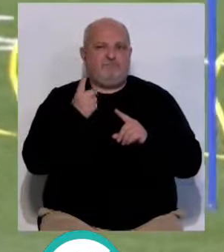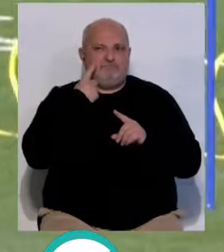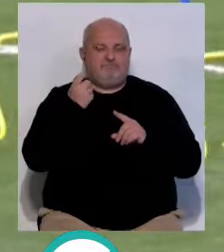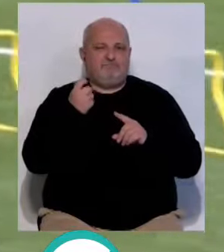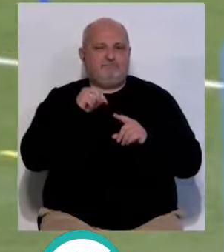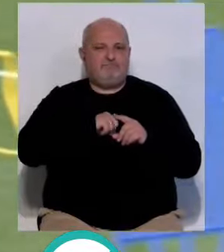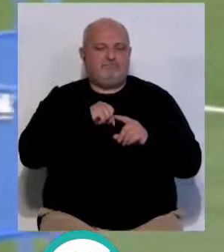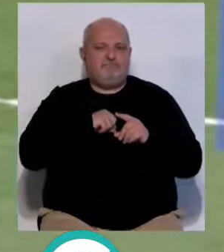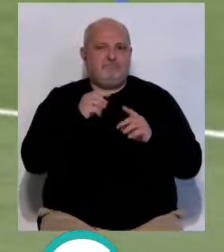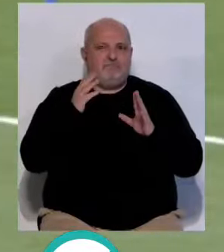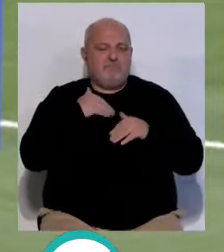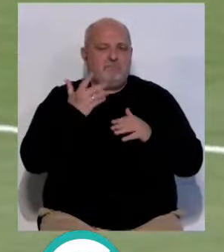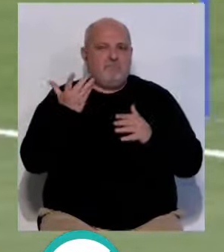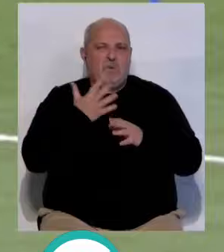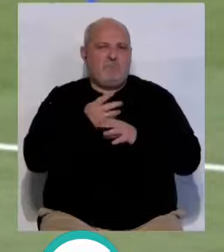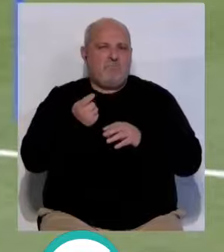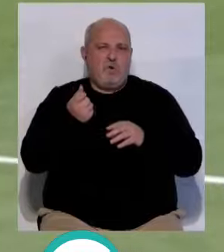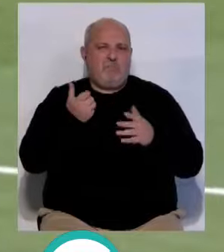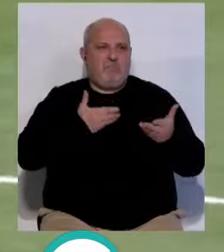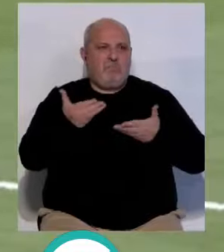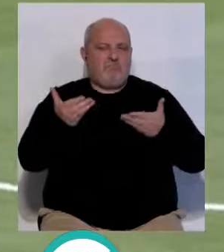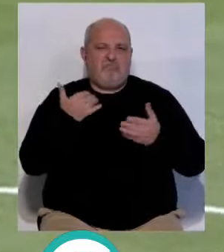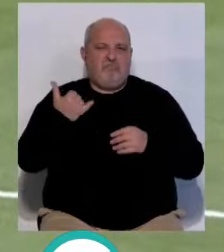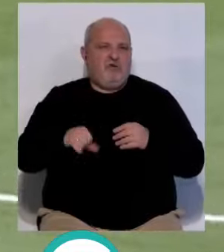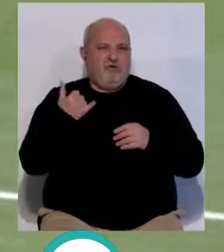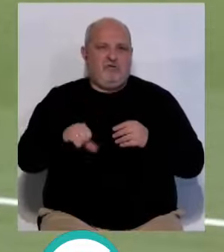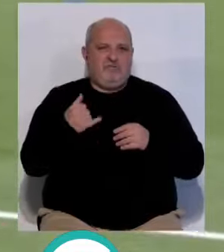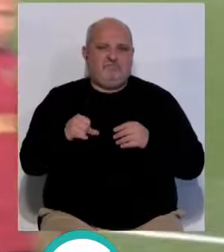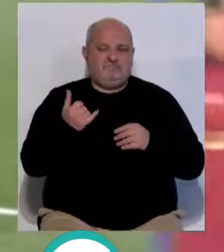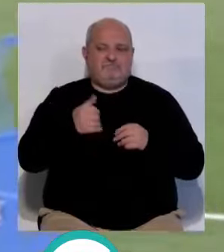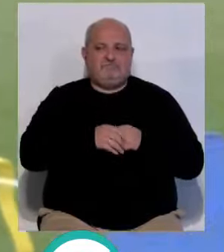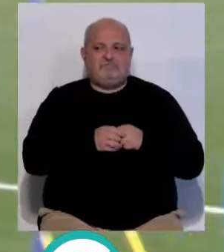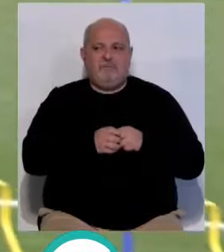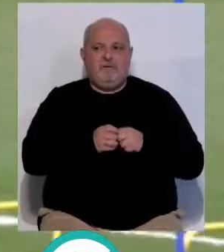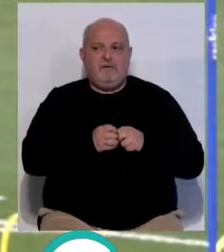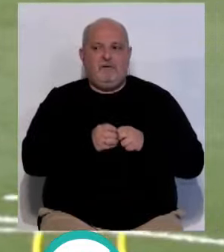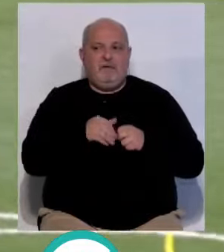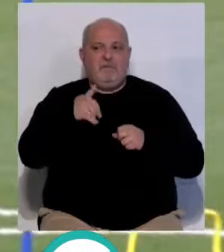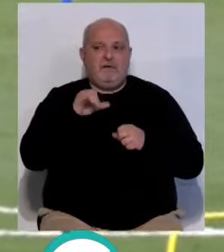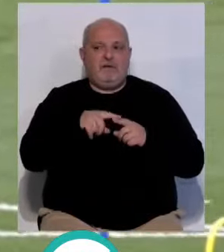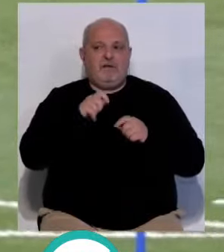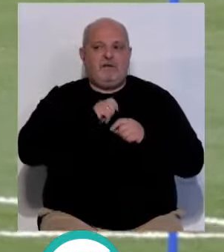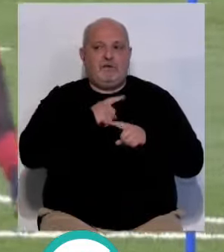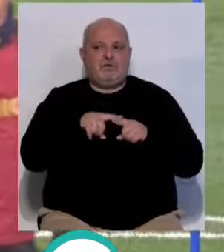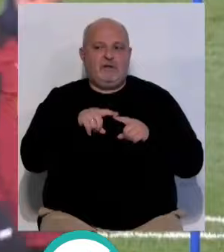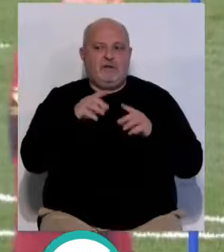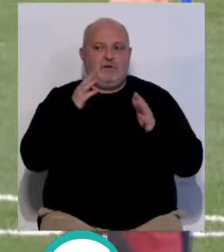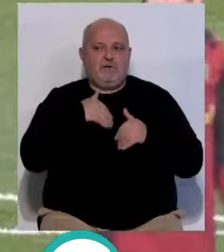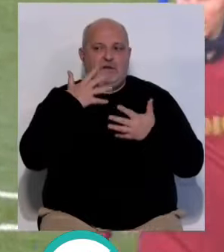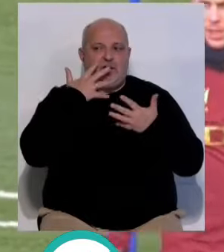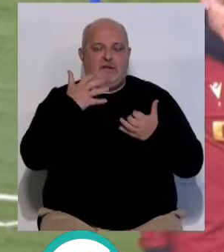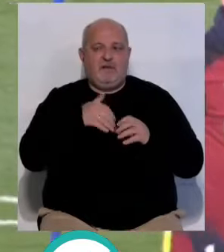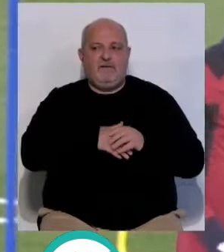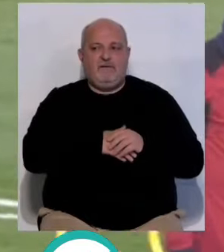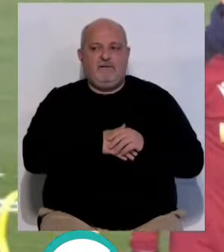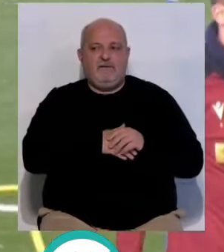muy ausente coincido en eso no sé si es que no le salen y no le salen las cosas y ya se viene abajo